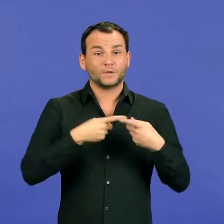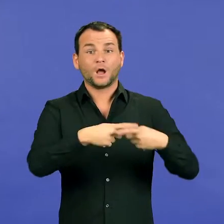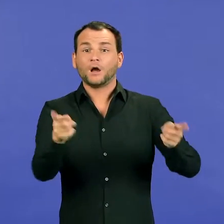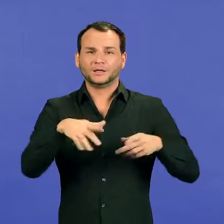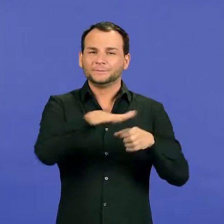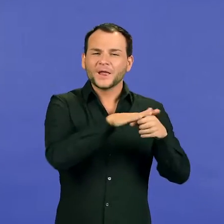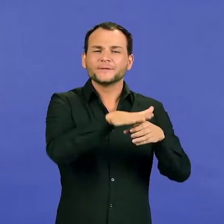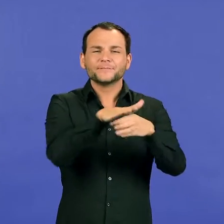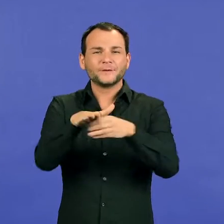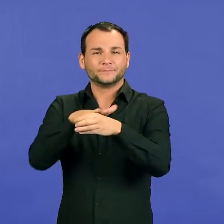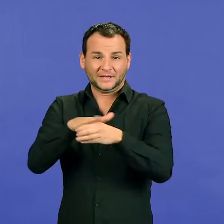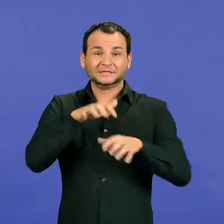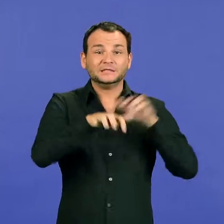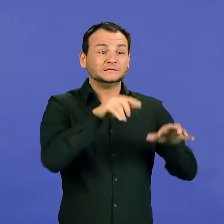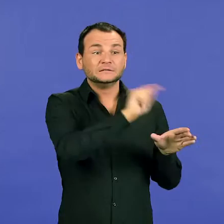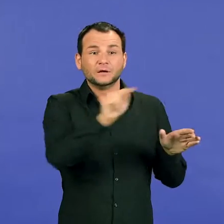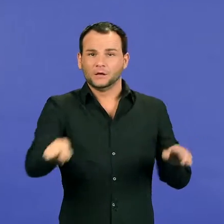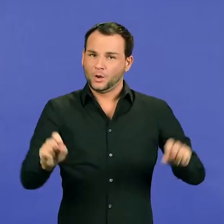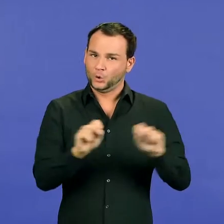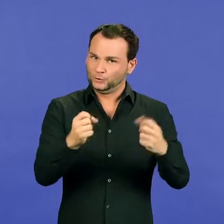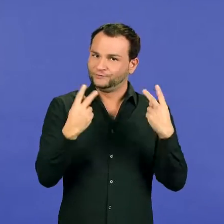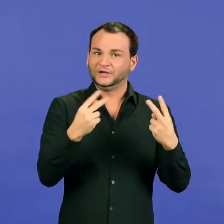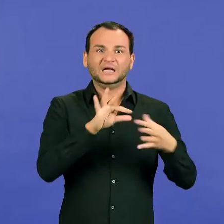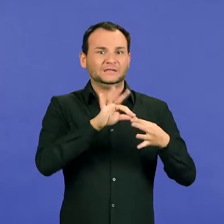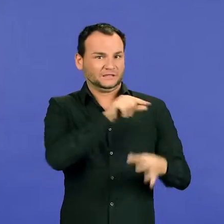Tiere spielten in allen Regionen eine wichtige Rolle.